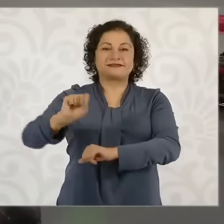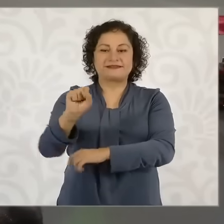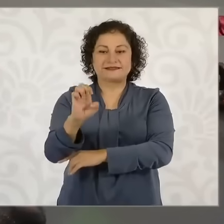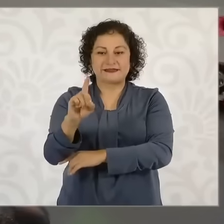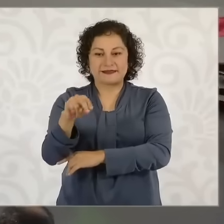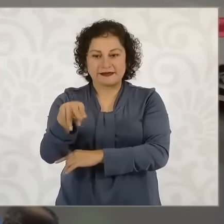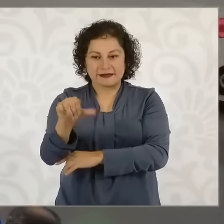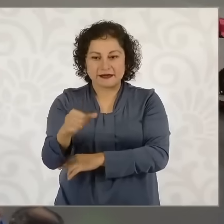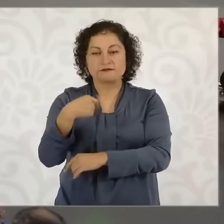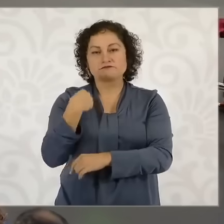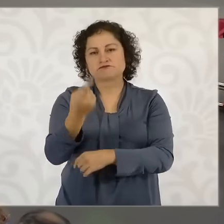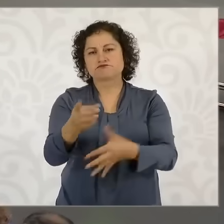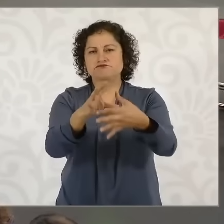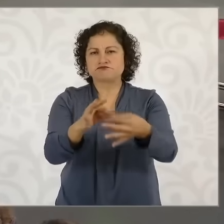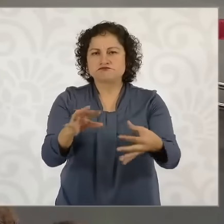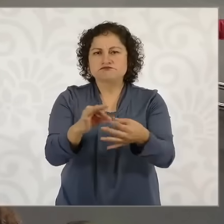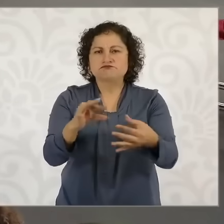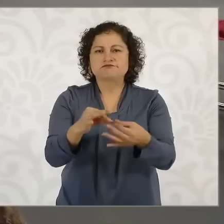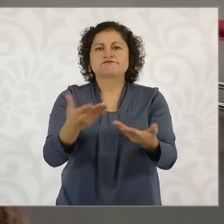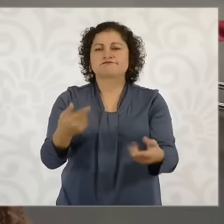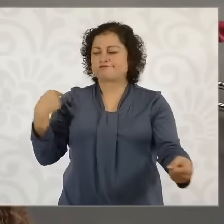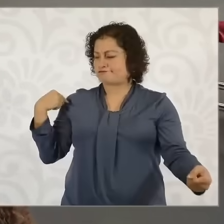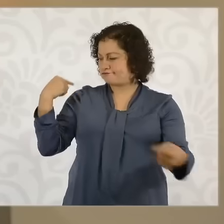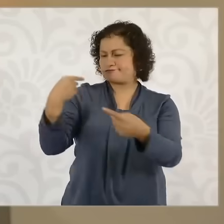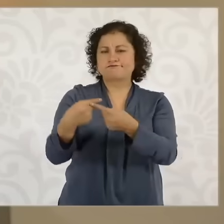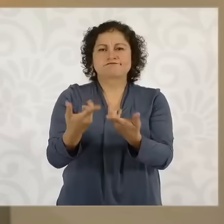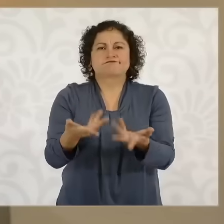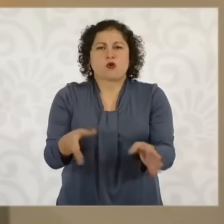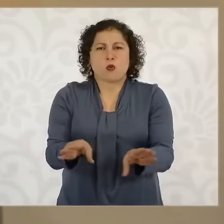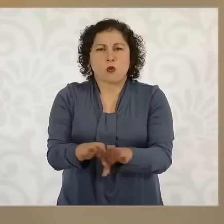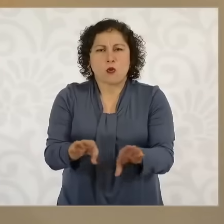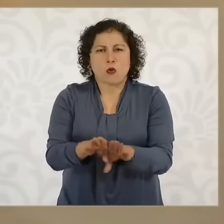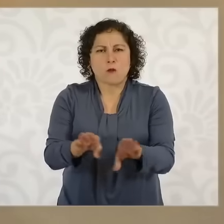cómo cómo vamos al día de la fecha, qué es cuál es la situación general de la empresa. Vamos a